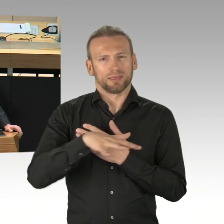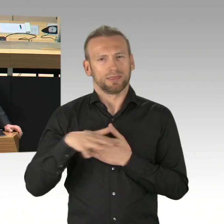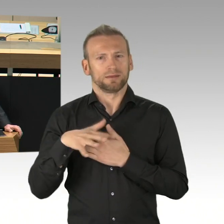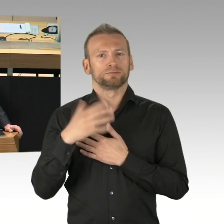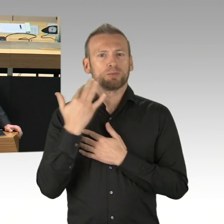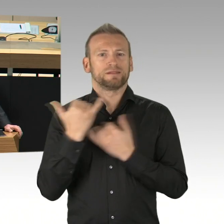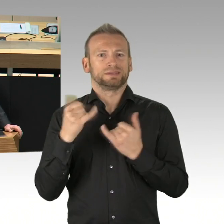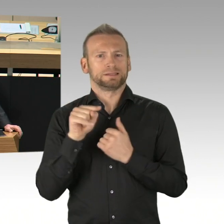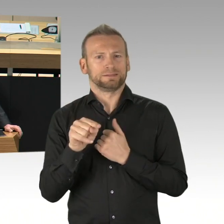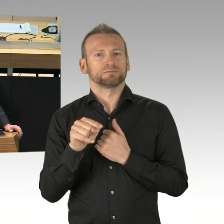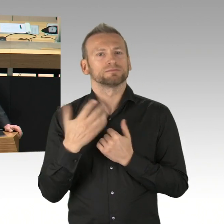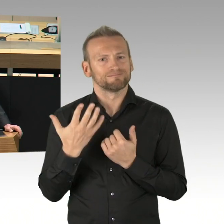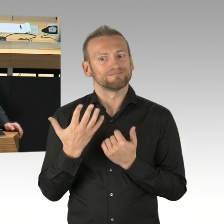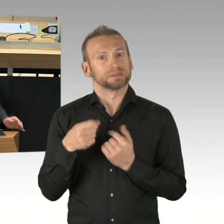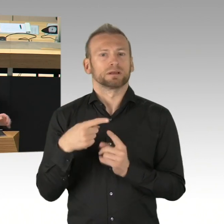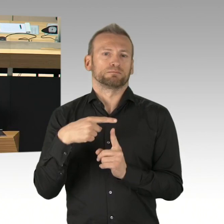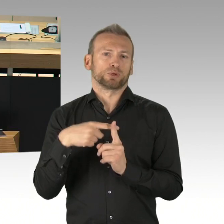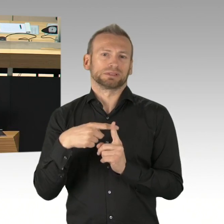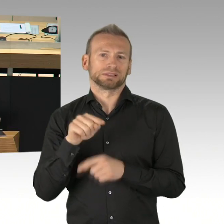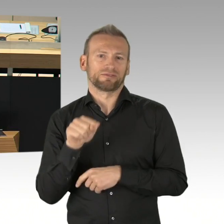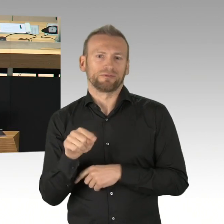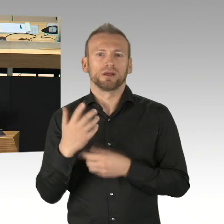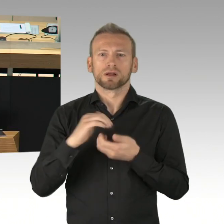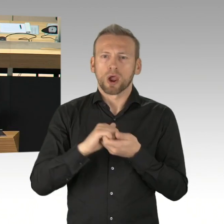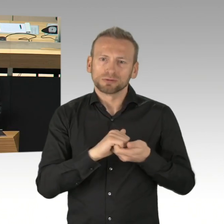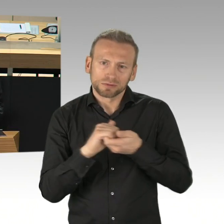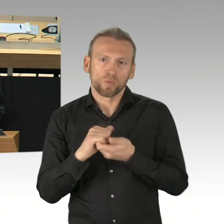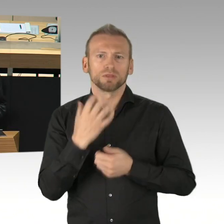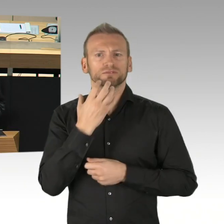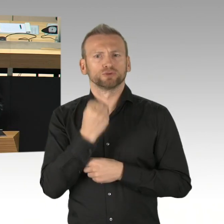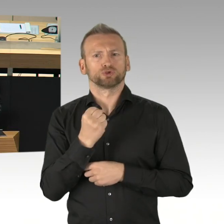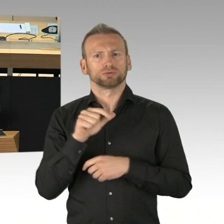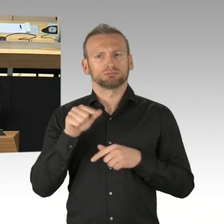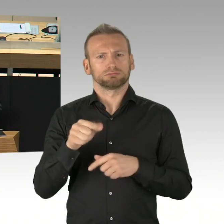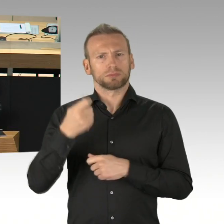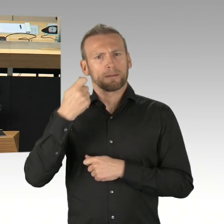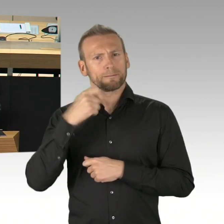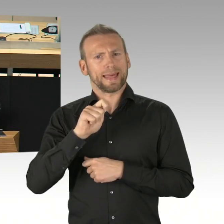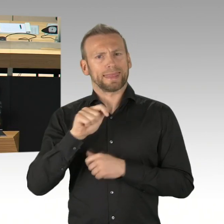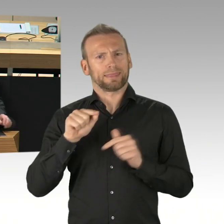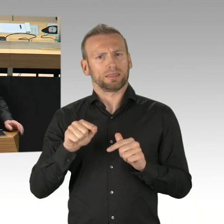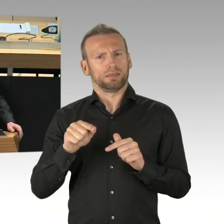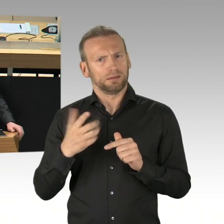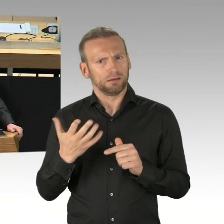Und wir wollen, um ein Wort der Kanzlerin abgewandelt aufzugreifen, wir wollen keine marktkonforme Stadt,